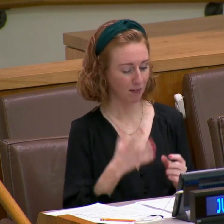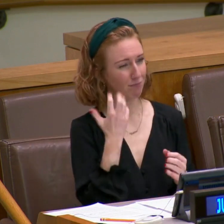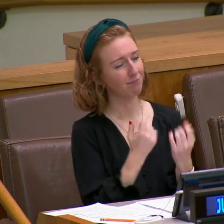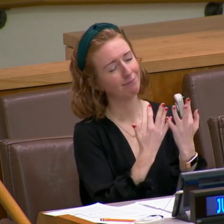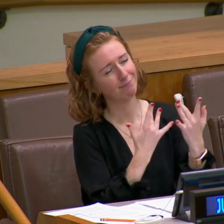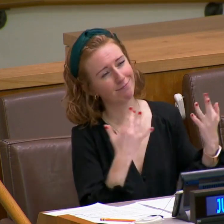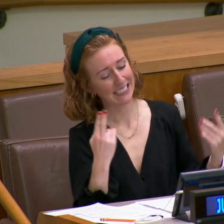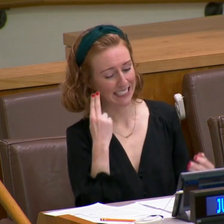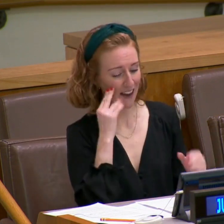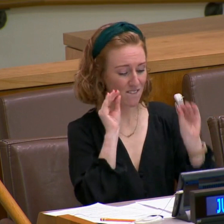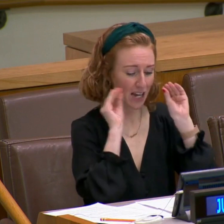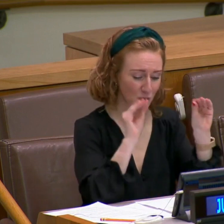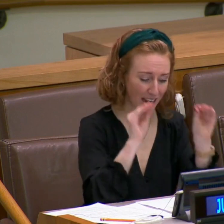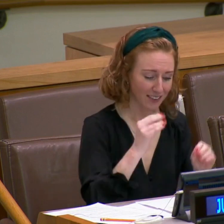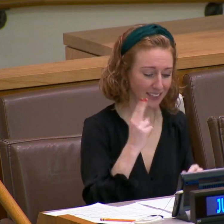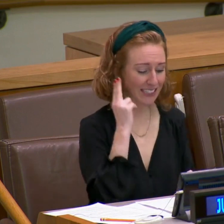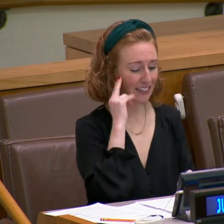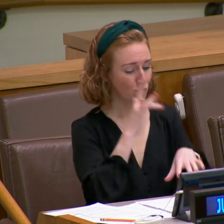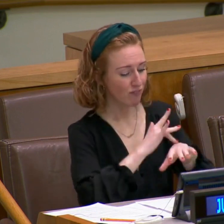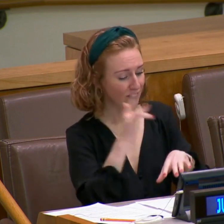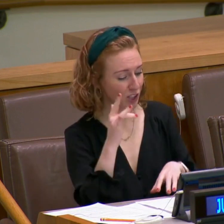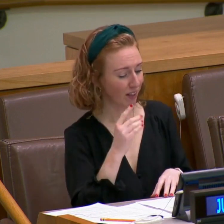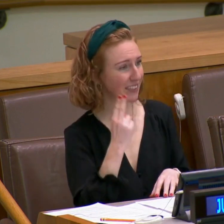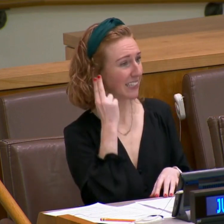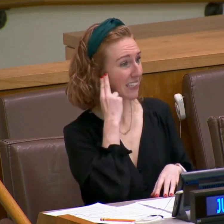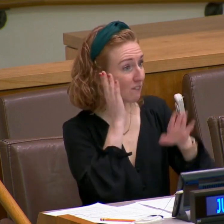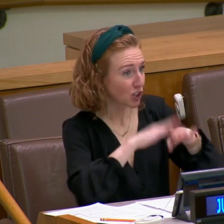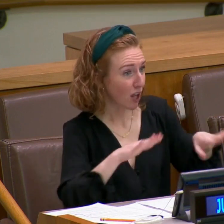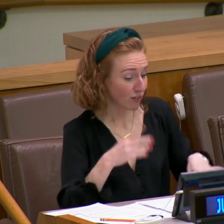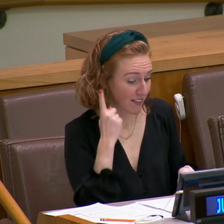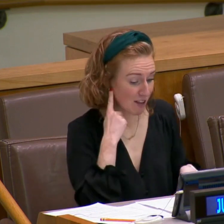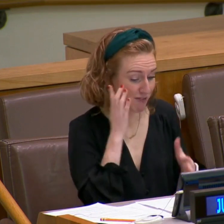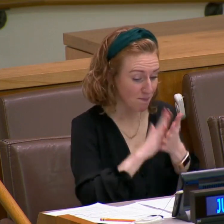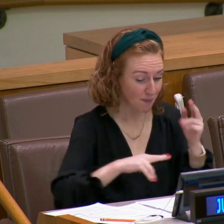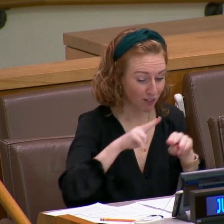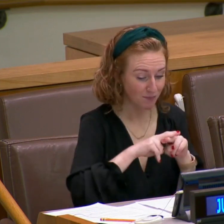Hay muchos educadores, profesionales sordos, niños sordos de padres oyentes